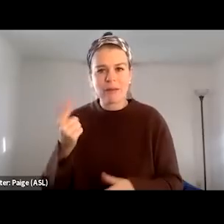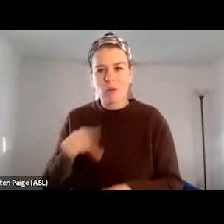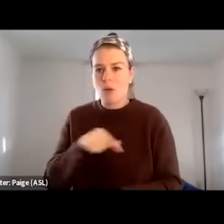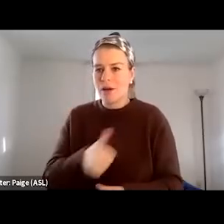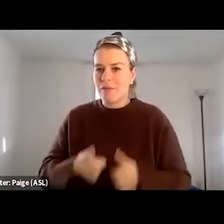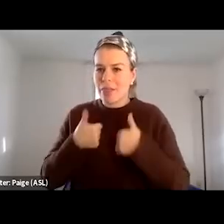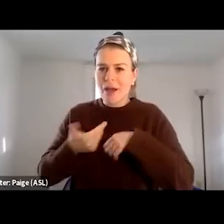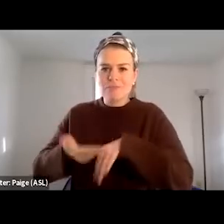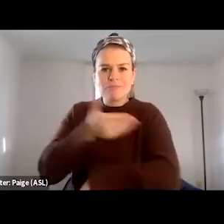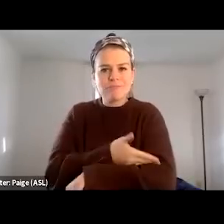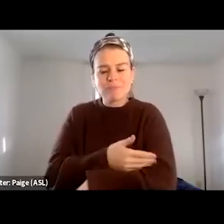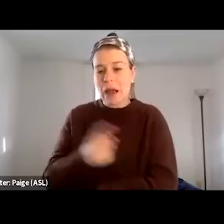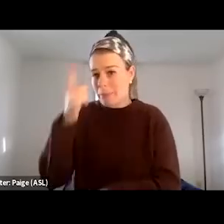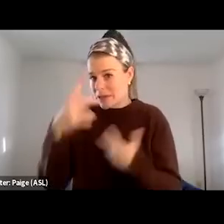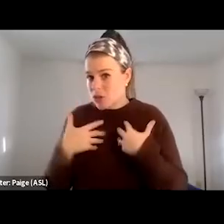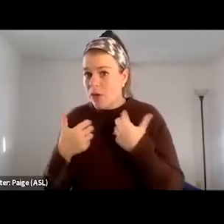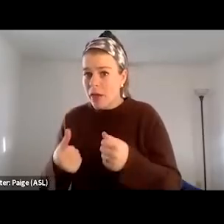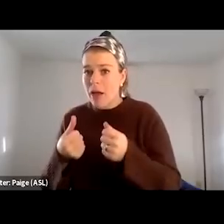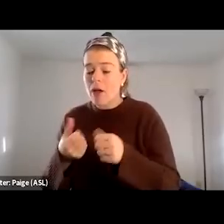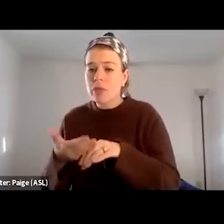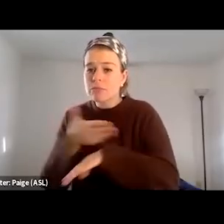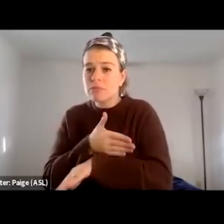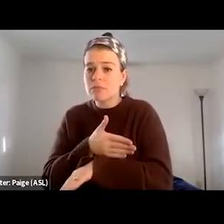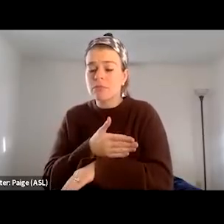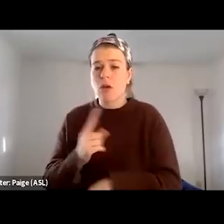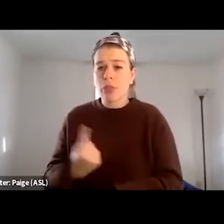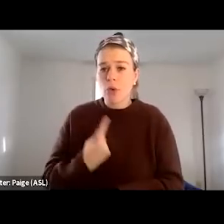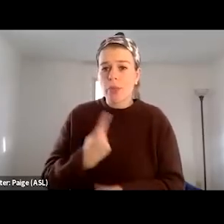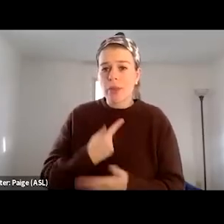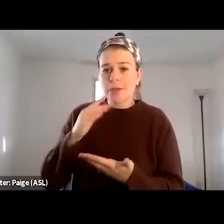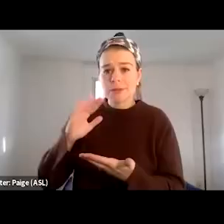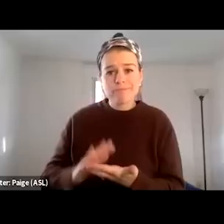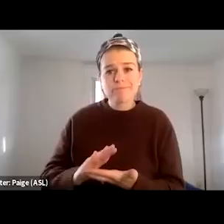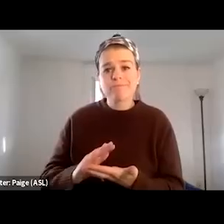así como una mejor salud mental, reducción de la soledad, aumento de las relaciones sociales,